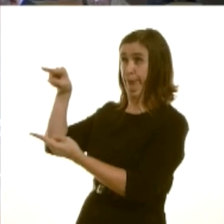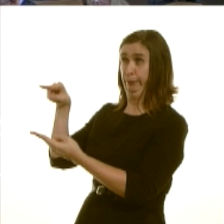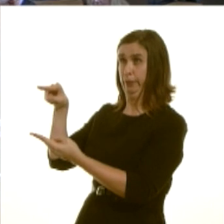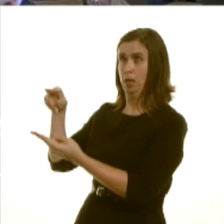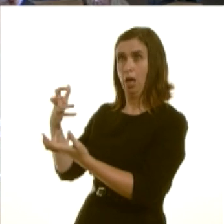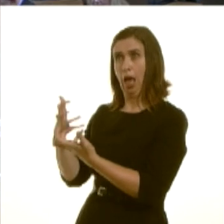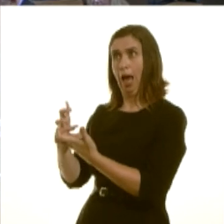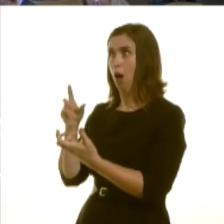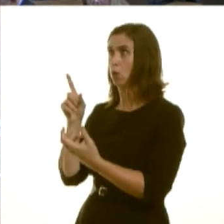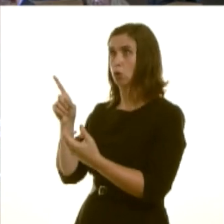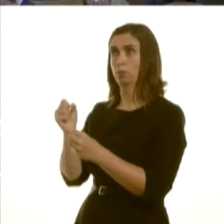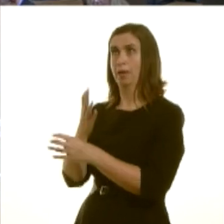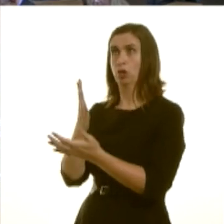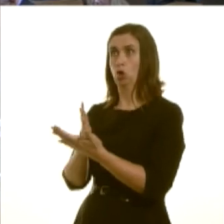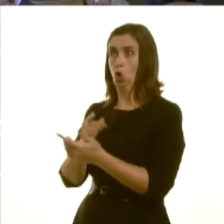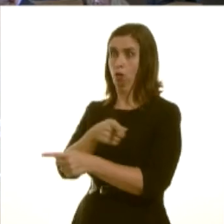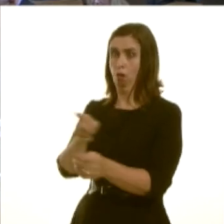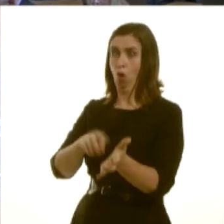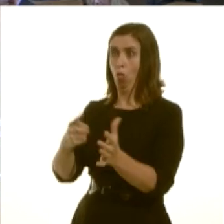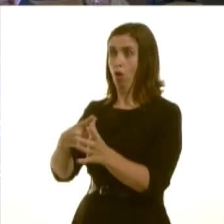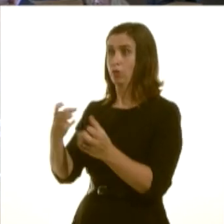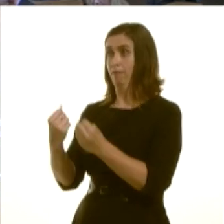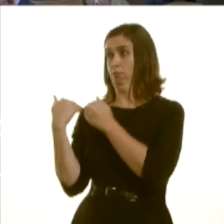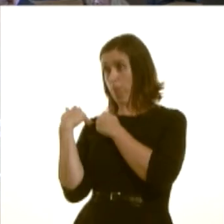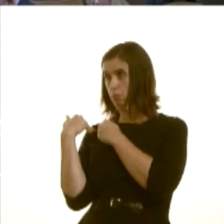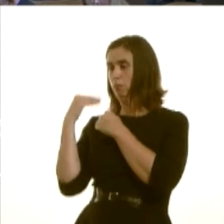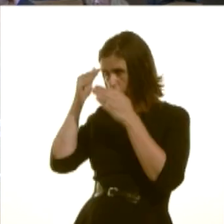eu cyfrifoldebau statudol? Carwyn Jones: Mae datganiad wedi cael ei wneud